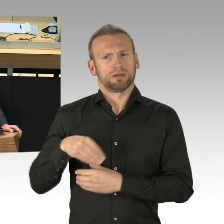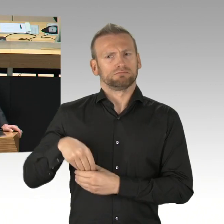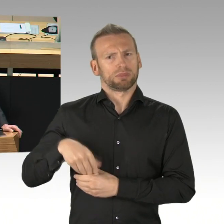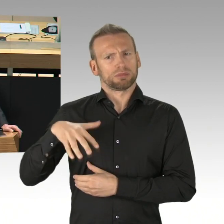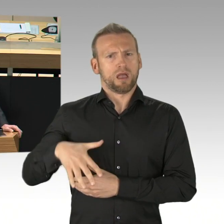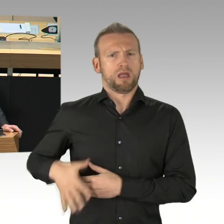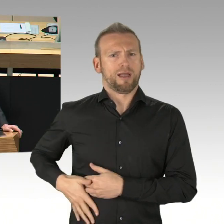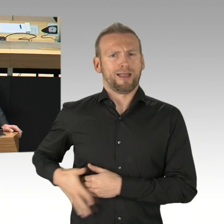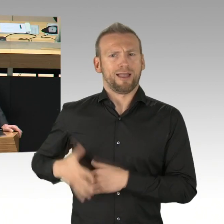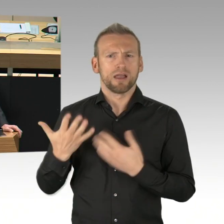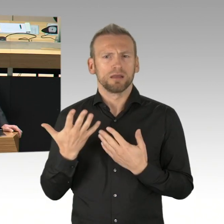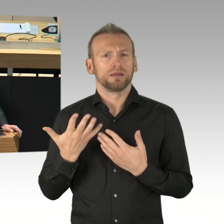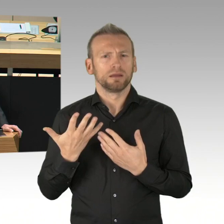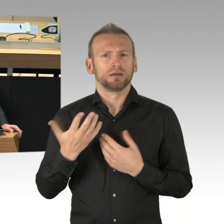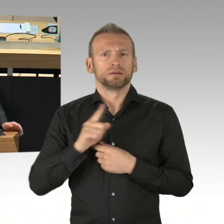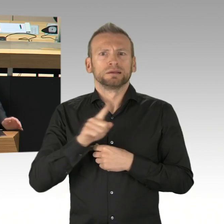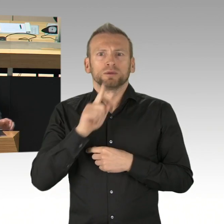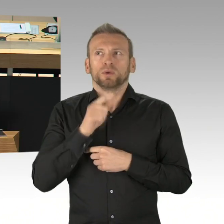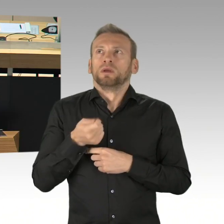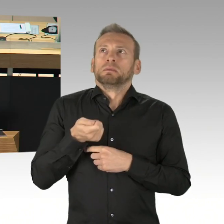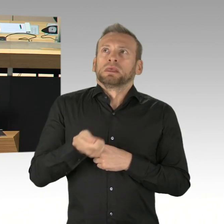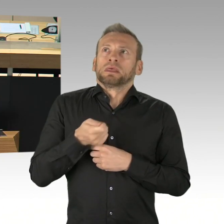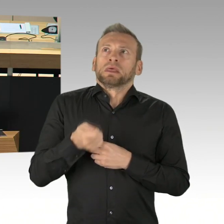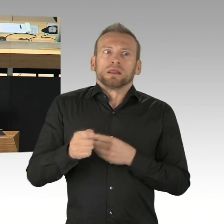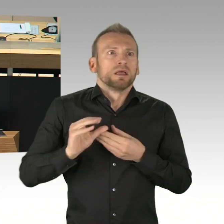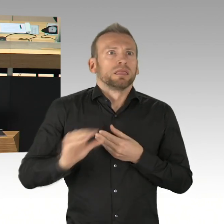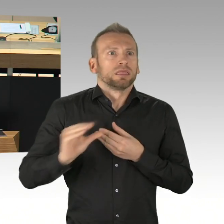dass diese Stadt nicht Objekt der Kapitalverwertung